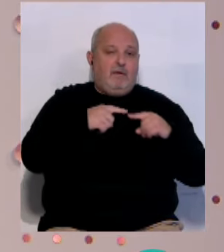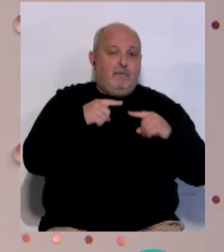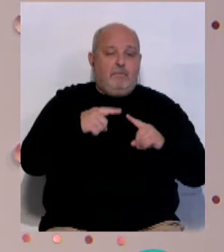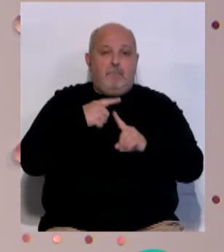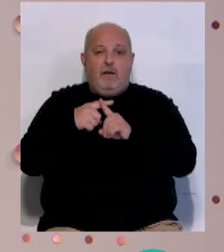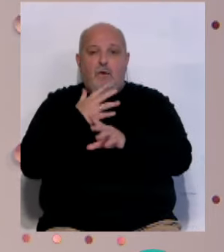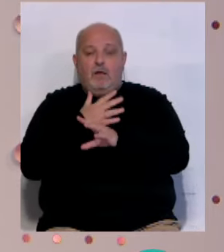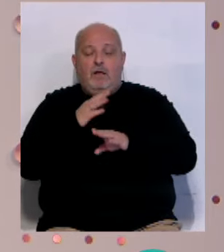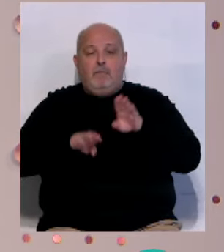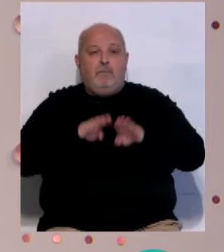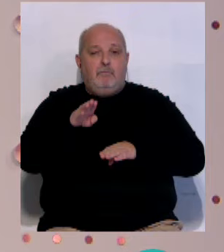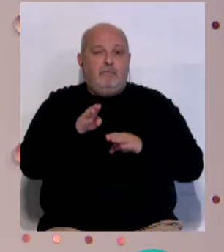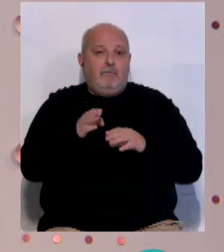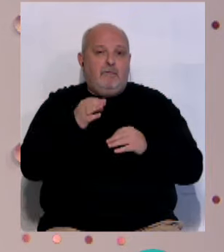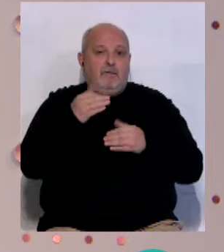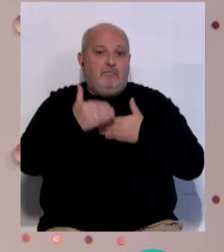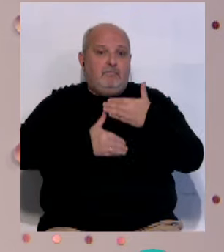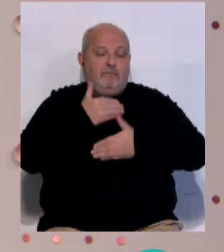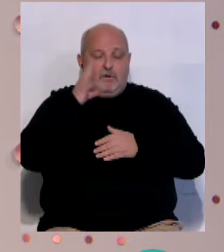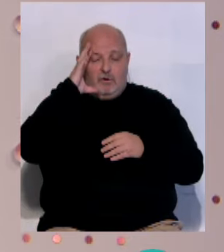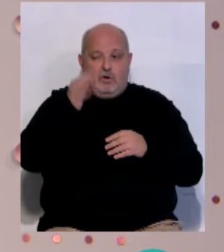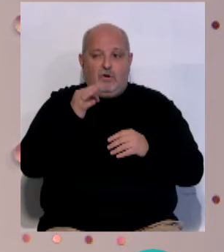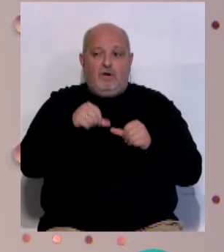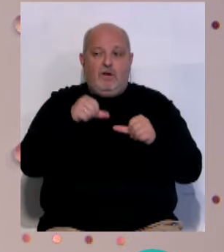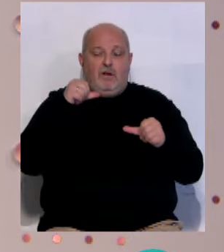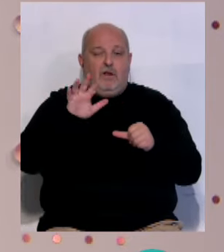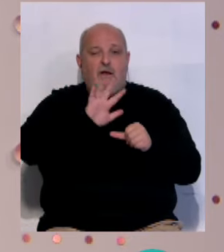tienen que dar un paso adelante lo de lógicamente como te decía antes la imagen tiene que ser buena